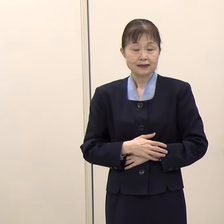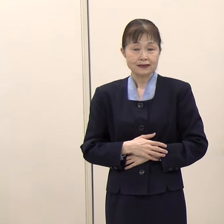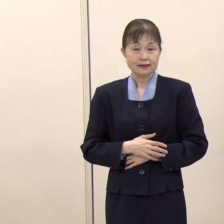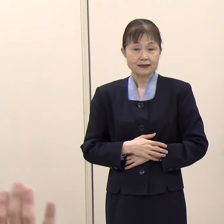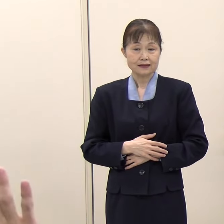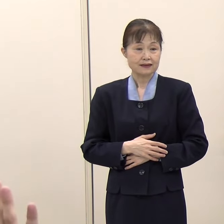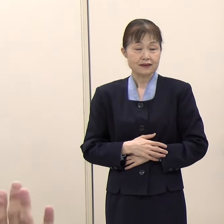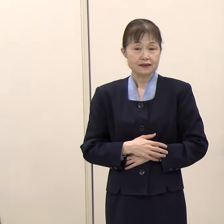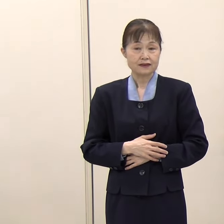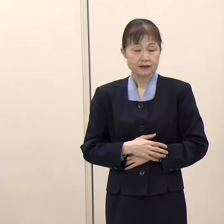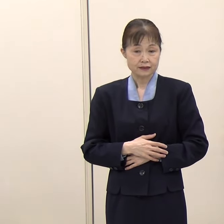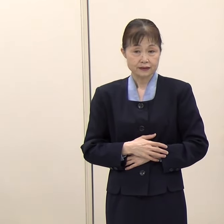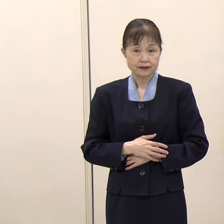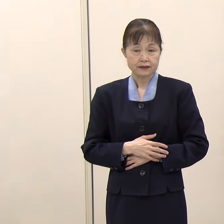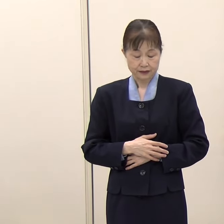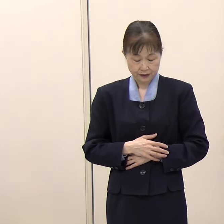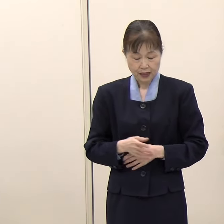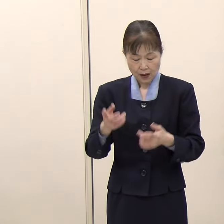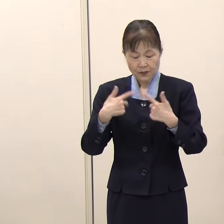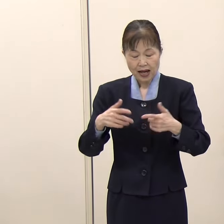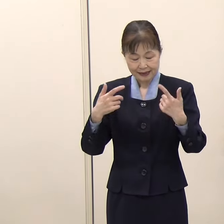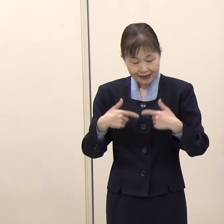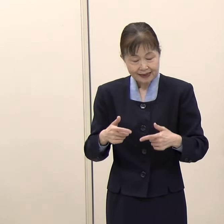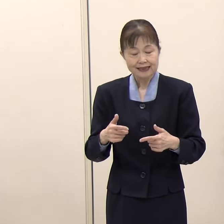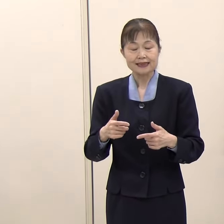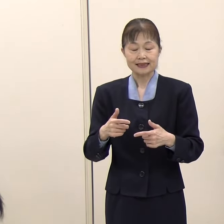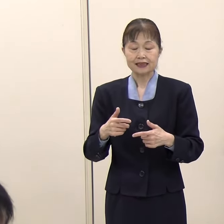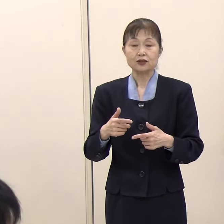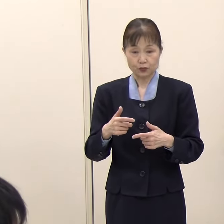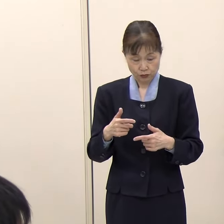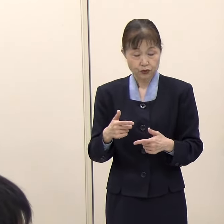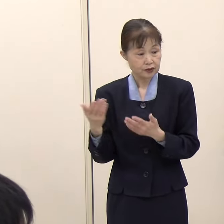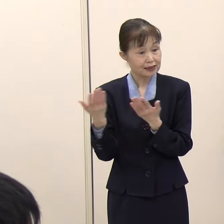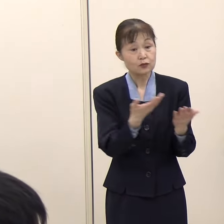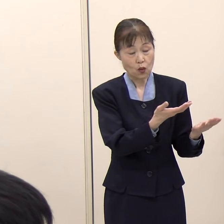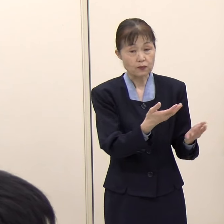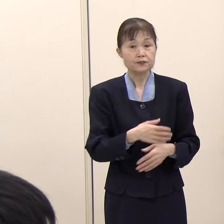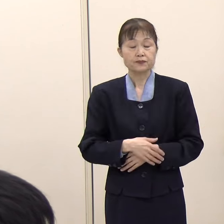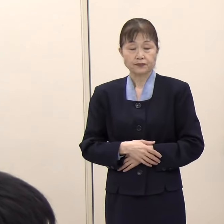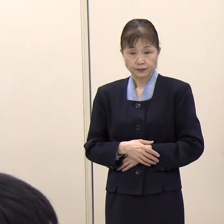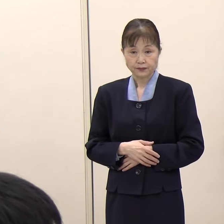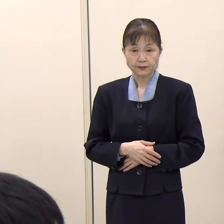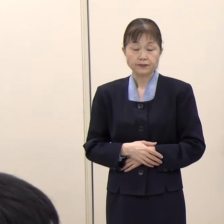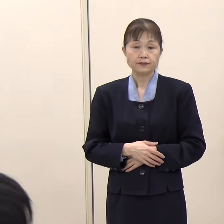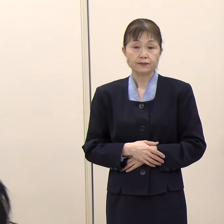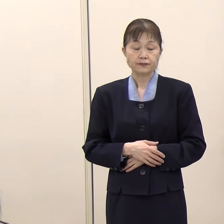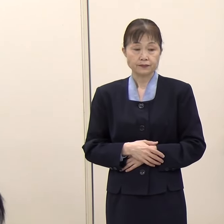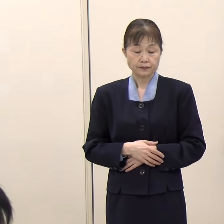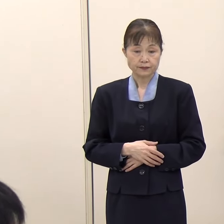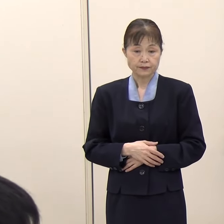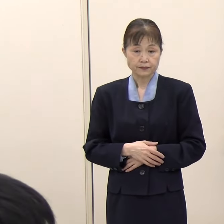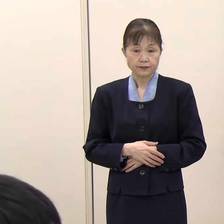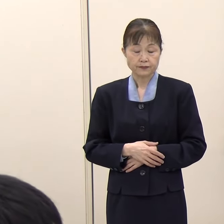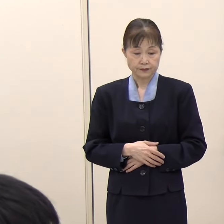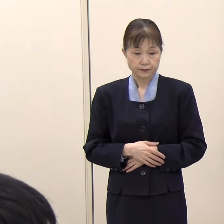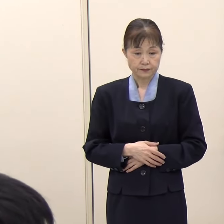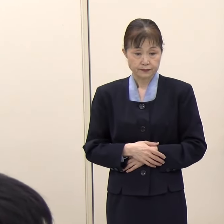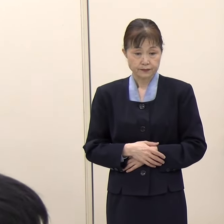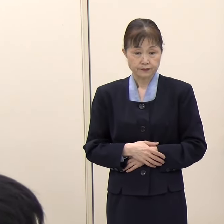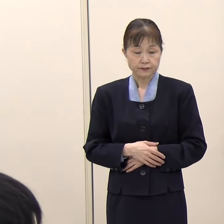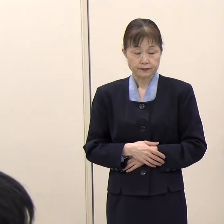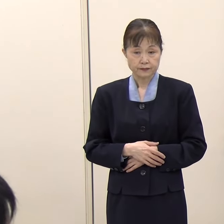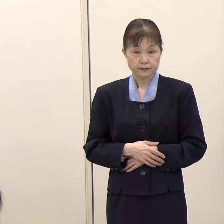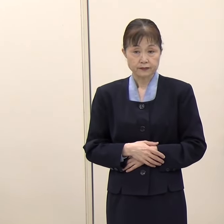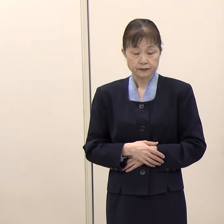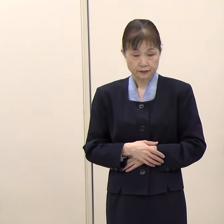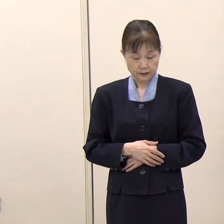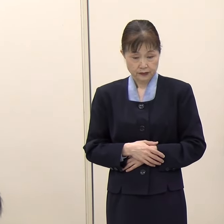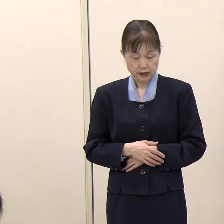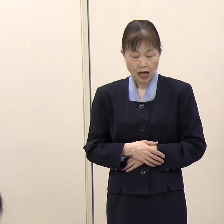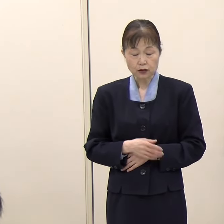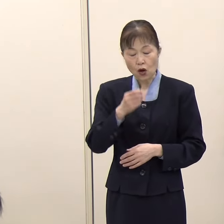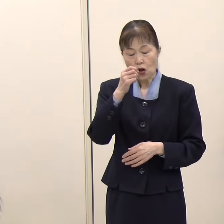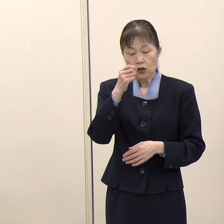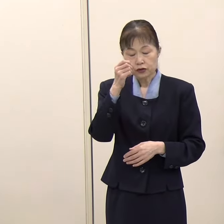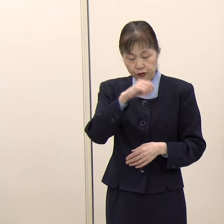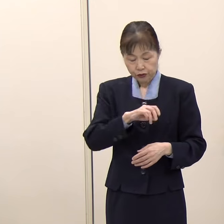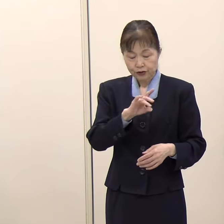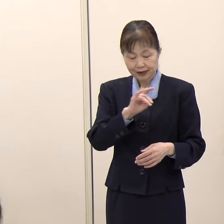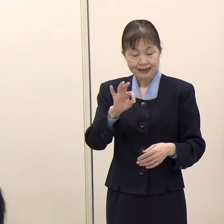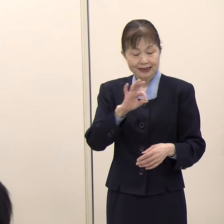（毎日新聞）先ほど衆院選の話が出ていましたので少し確認です。知事は、衆院選について、具体的な応援先は決まっておらず、